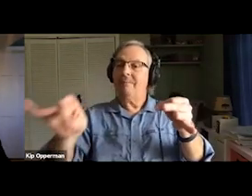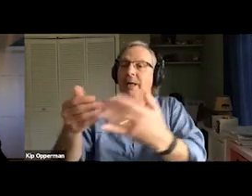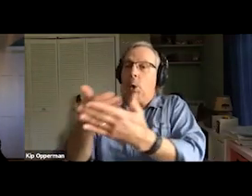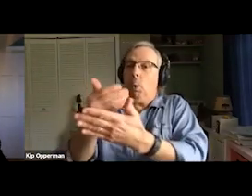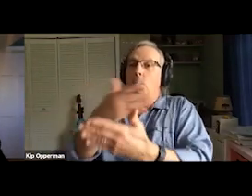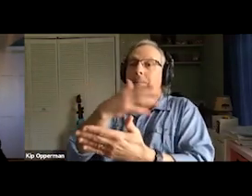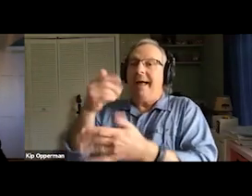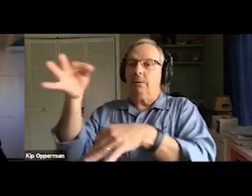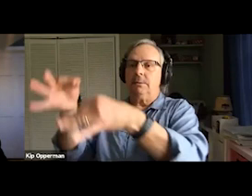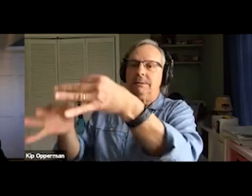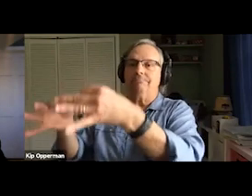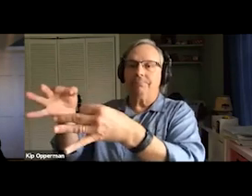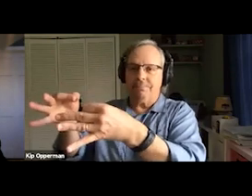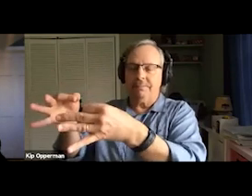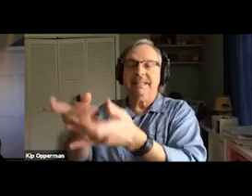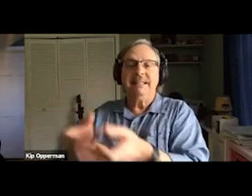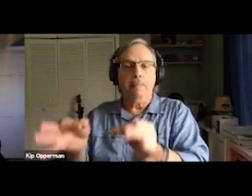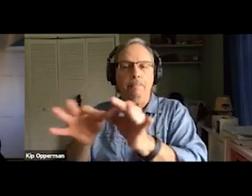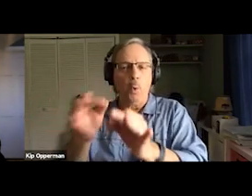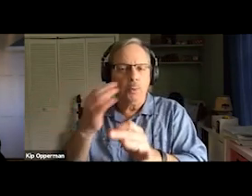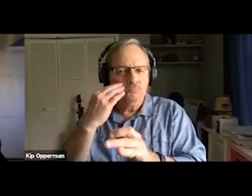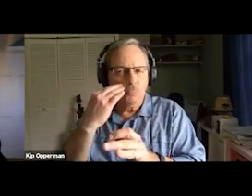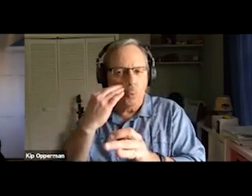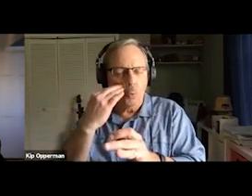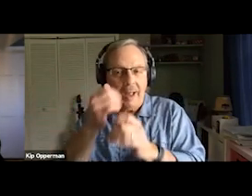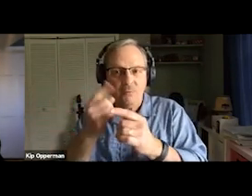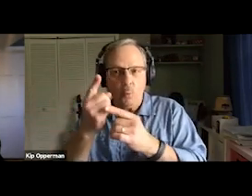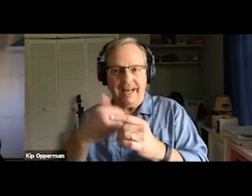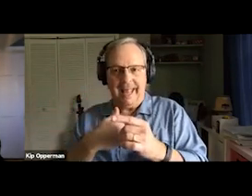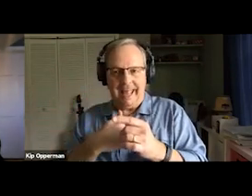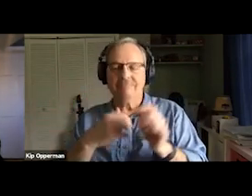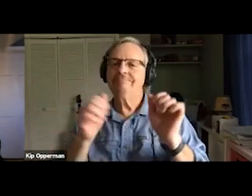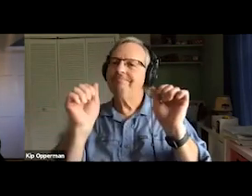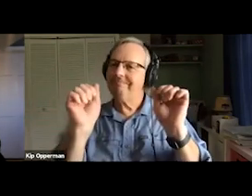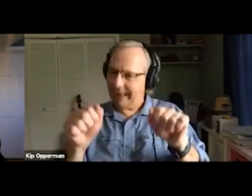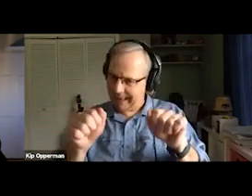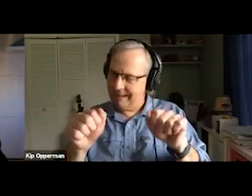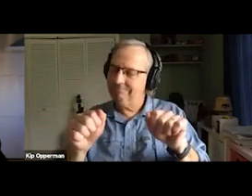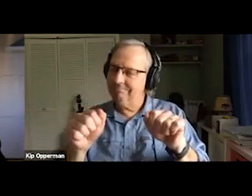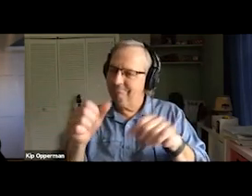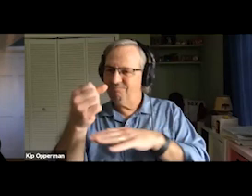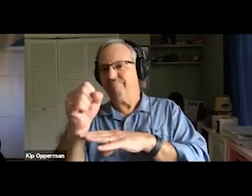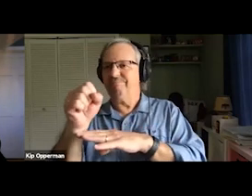Y creo que es importante tener en cuenta que todos tienen capacidad de resiliencia. Todos tenemos diferentes niveles,